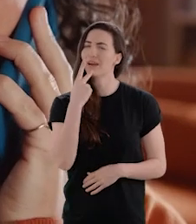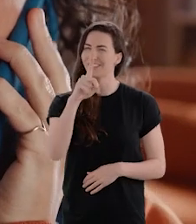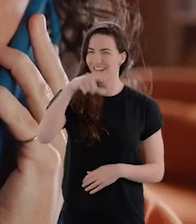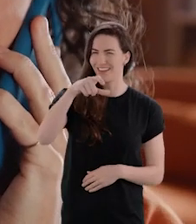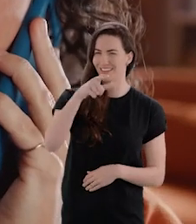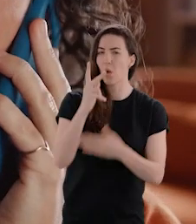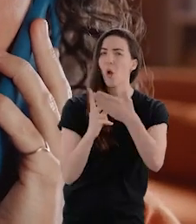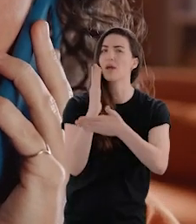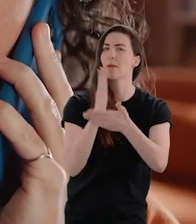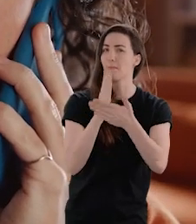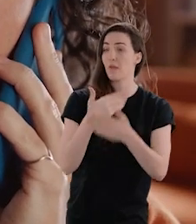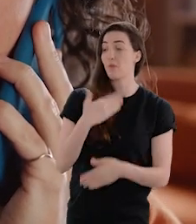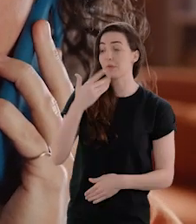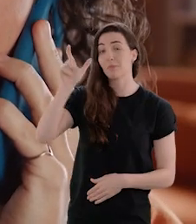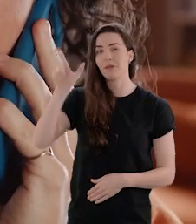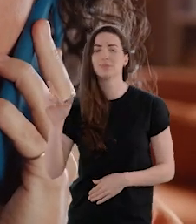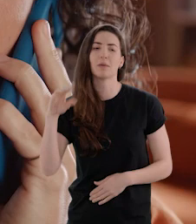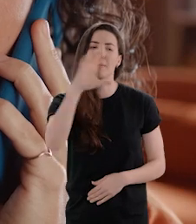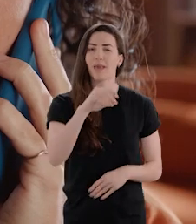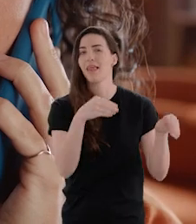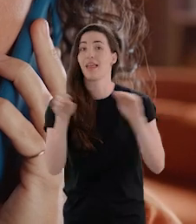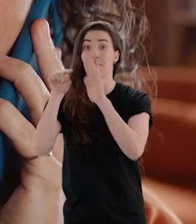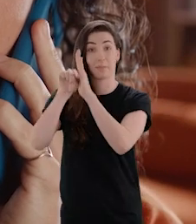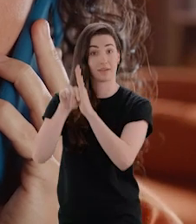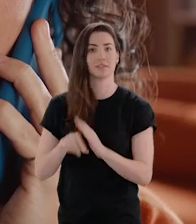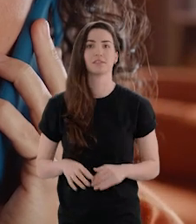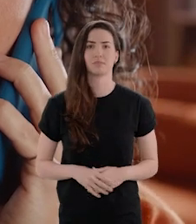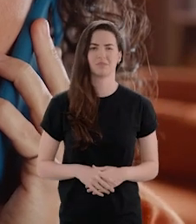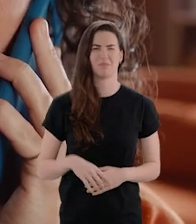Eu vou pedir para a senhora cortar o seu cartão no meio que vamos mandar um portador retirar para perícia.